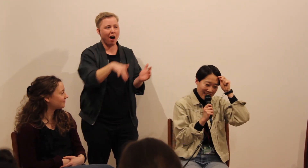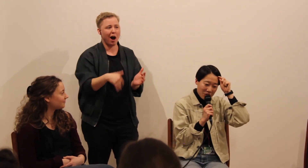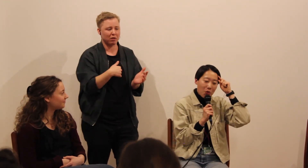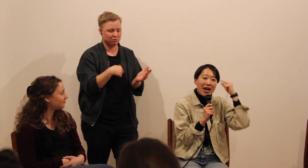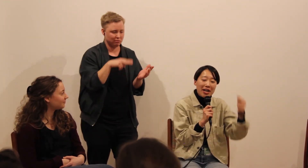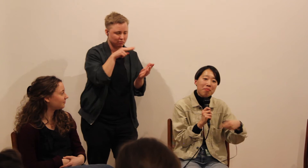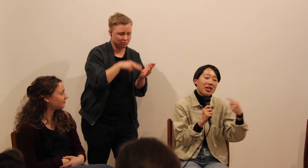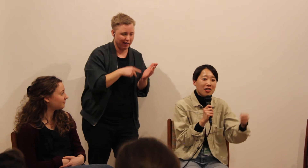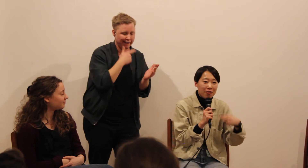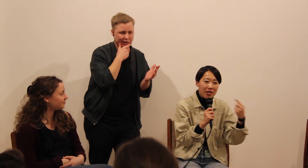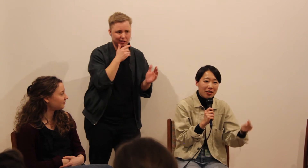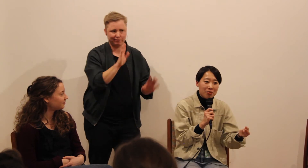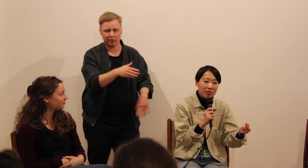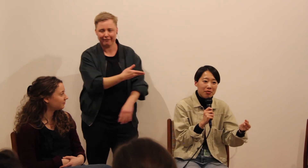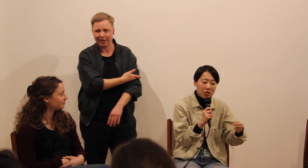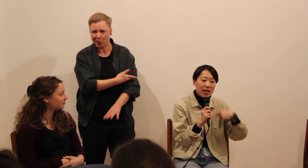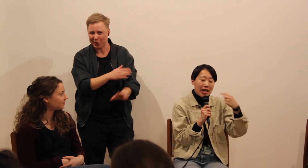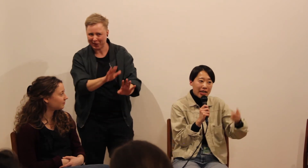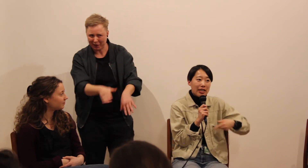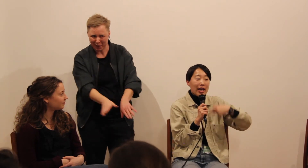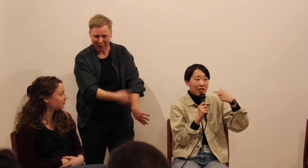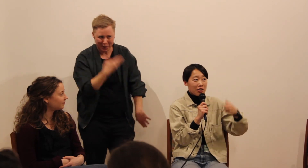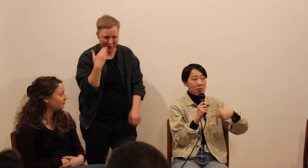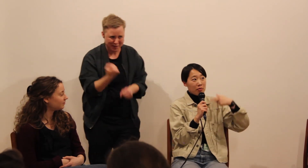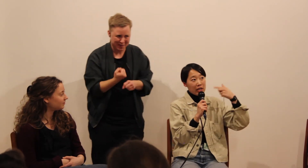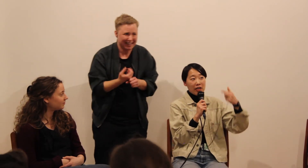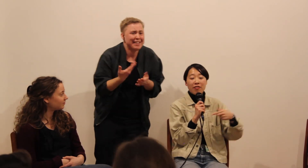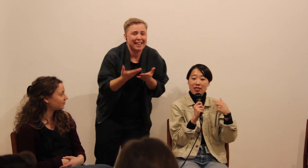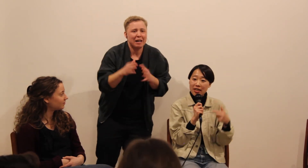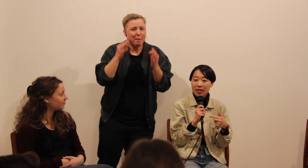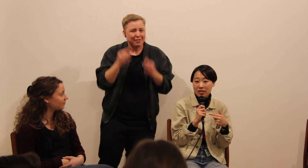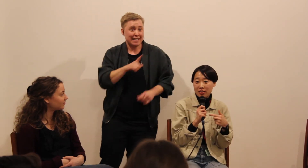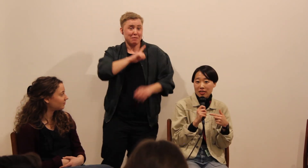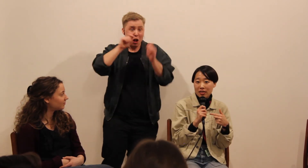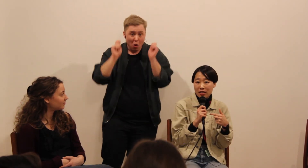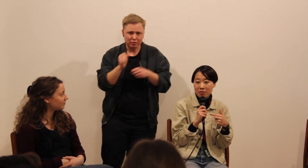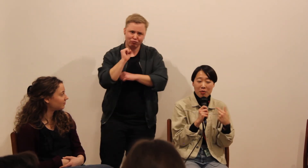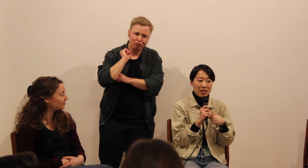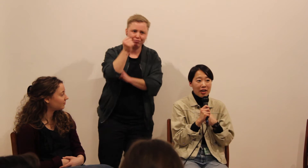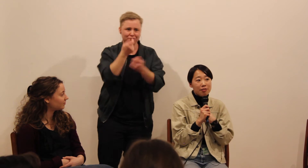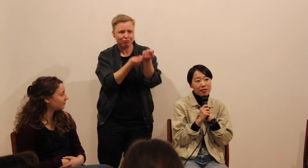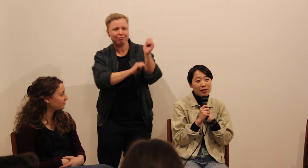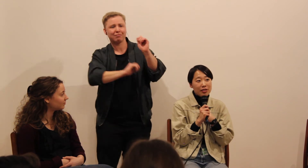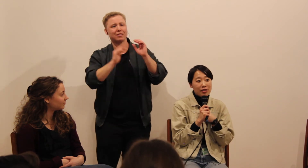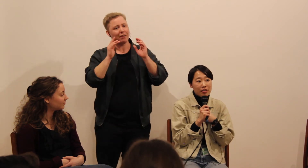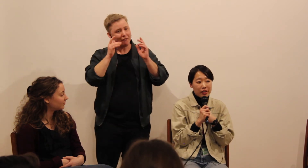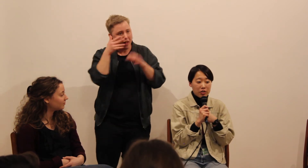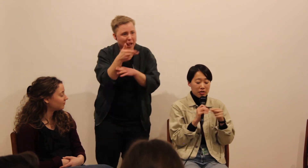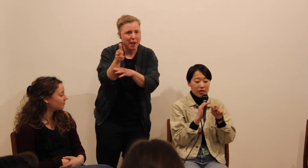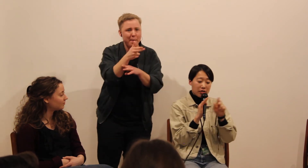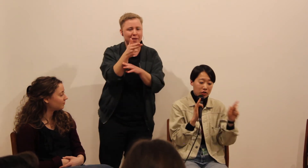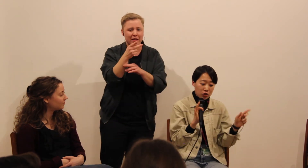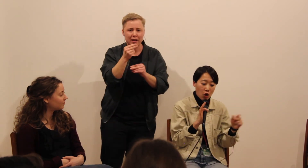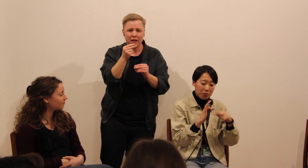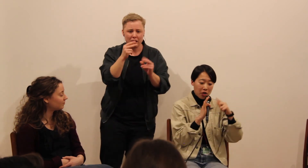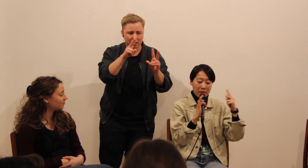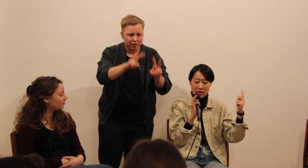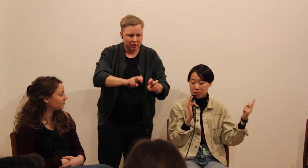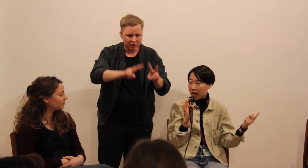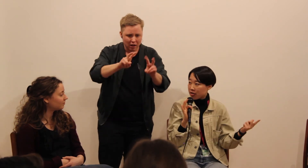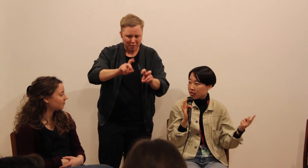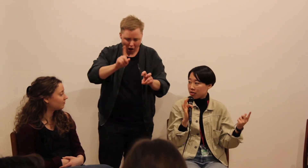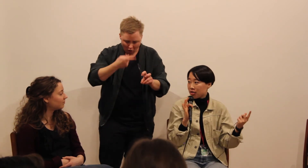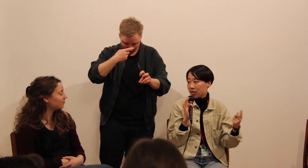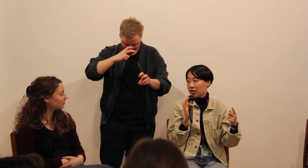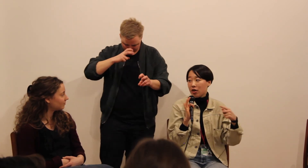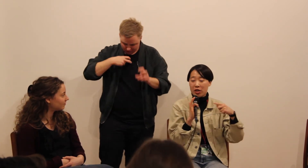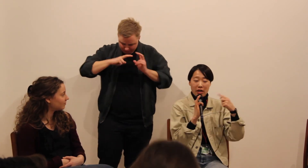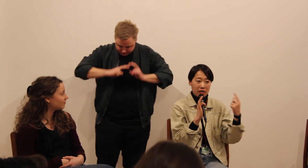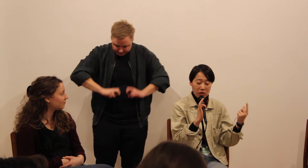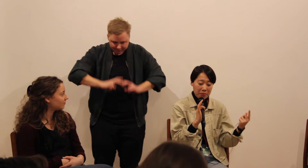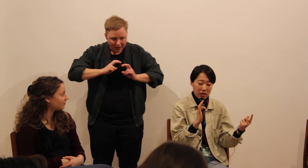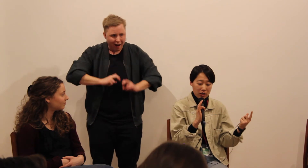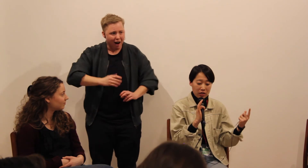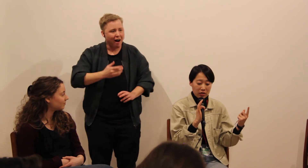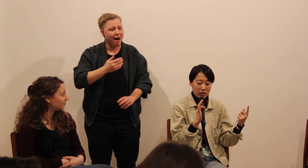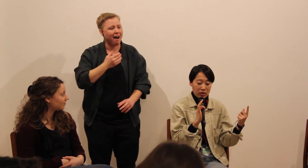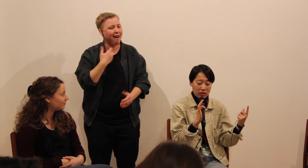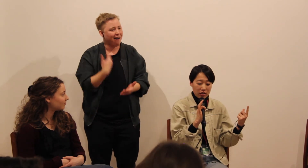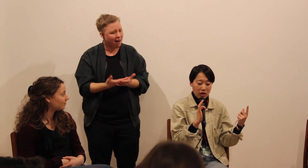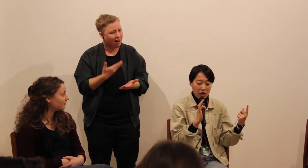Also während ich den Film machte, musste ich es selbst herausfinden und aus meinen Erfahrungen lernen.